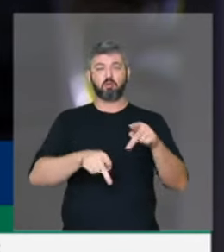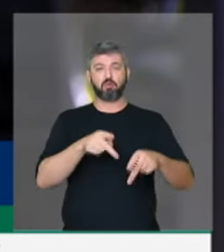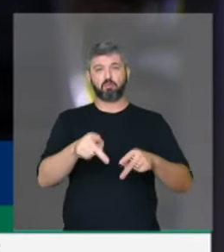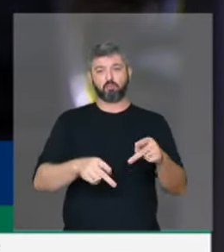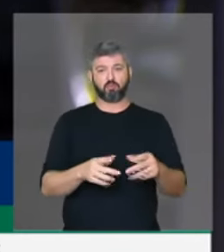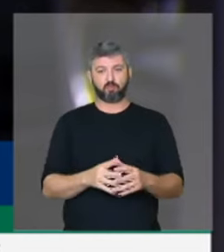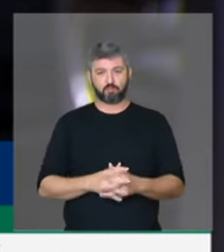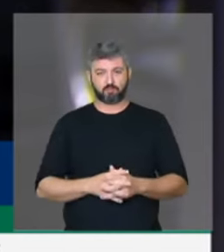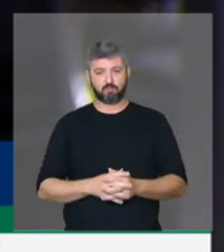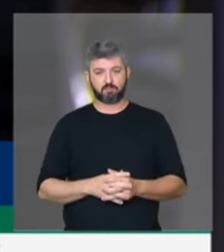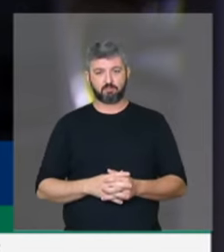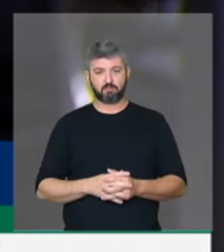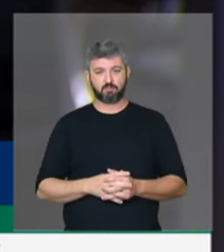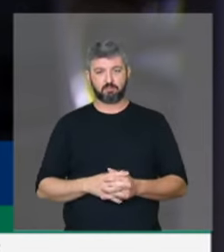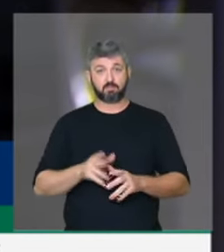SOBRE O COMBATE AO CORONAVÍ RUS. PORTANTO PARABÉNS A